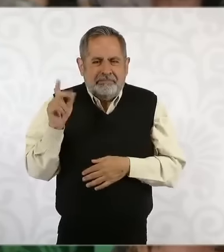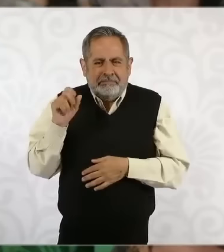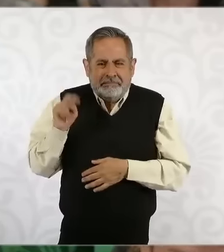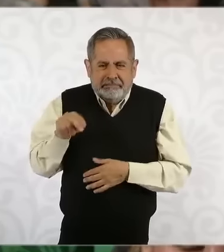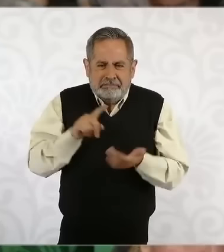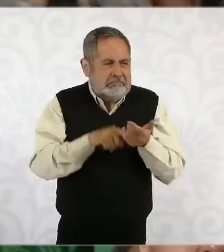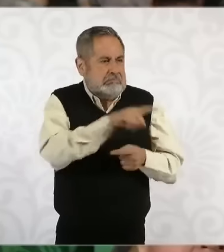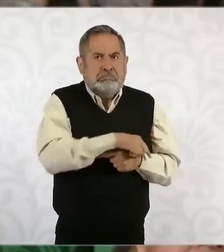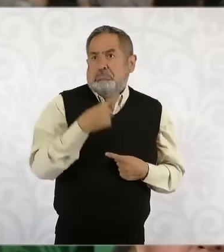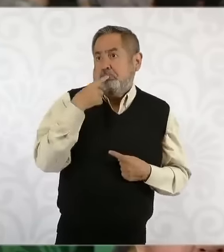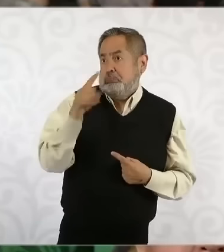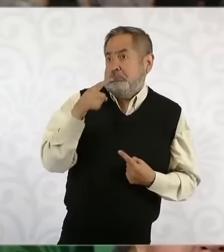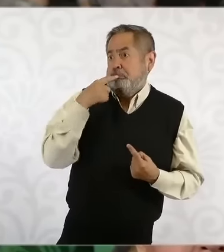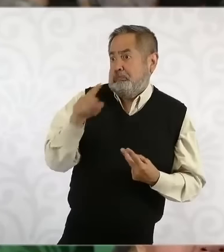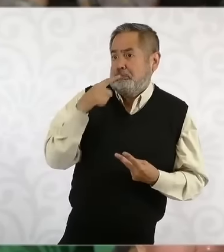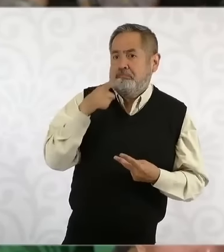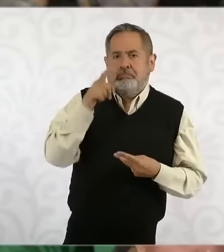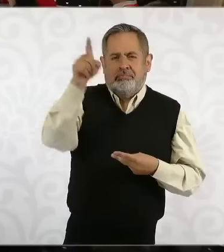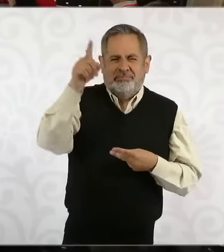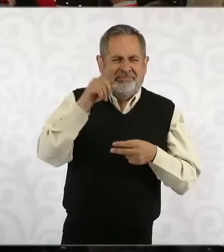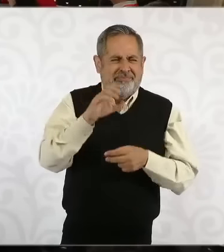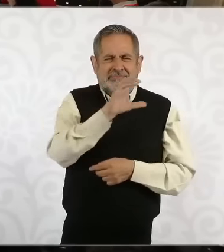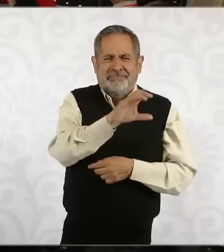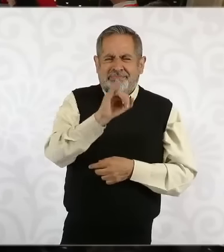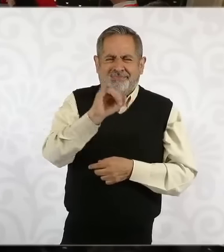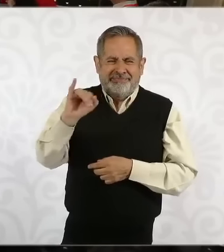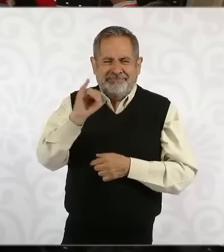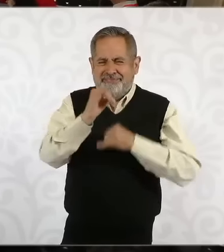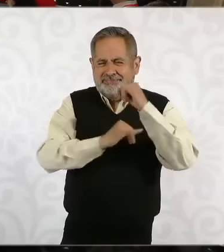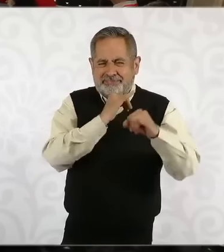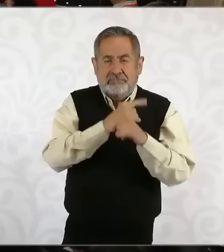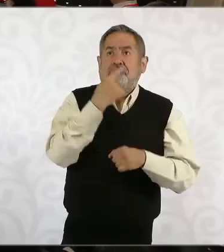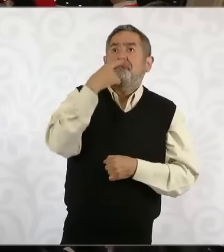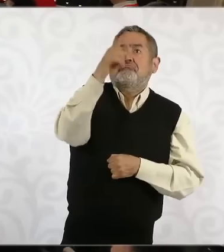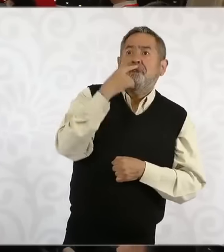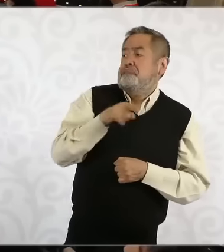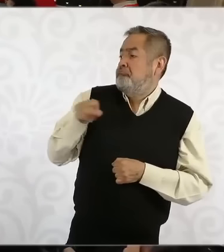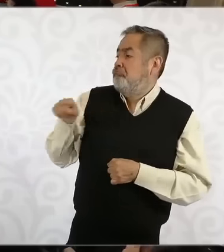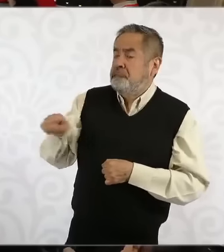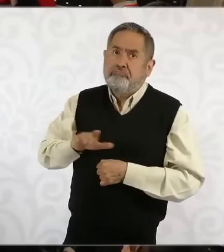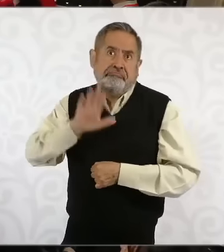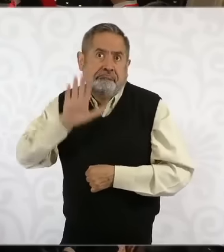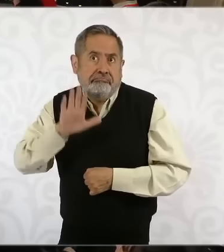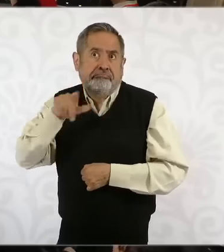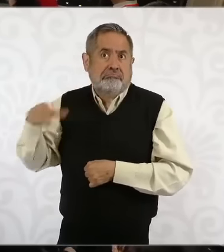denunciando en la Corte de Justicia Internacional por supuestos crímenes de lesa humanidad.